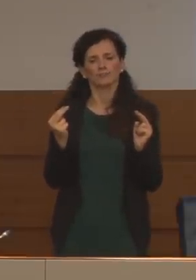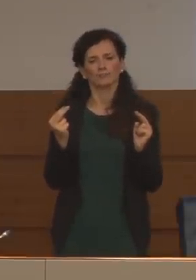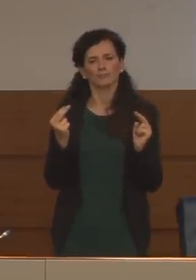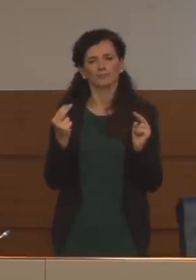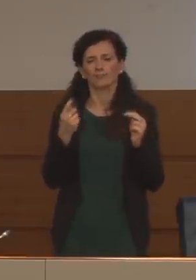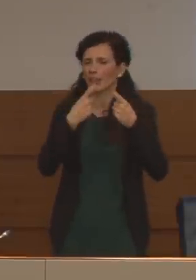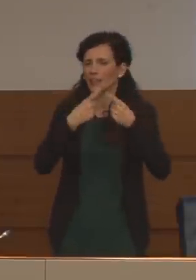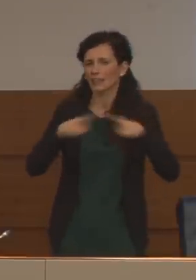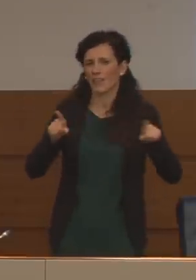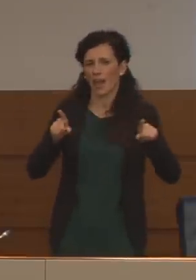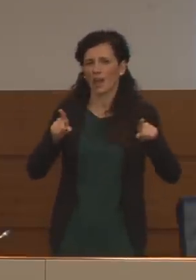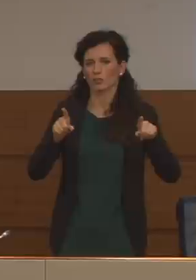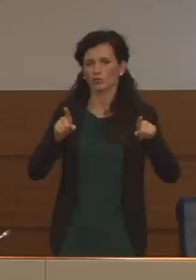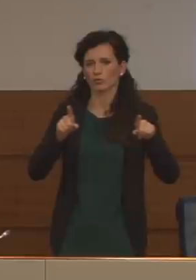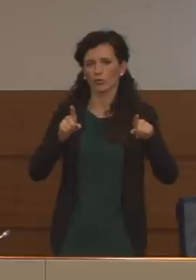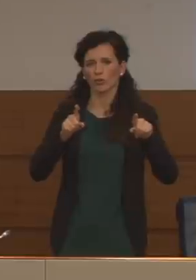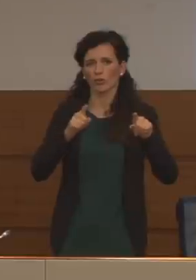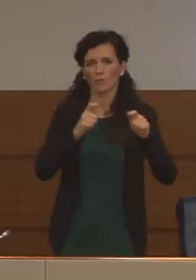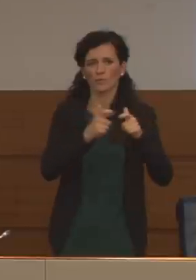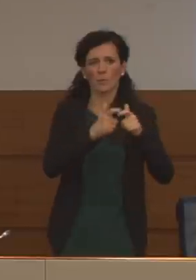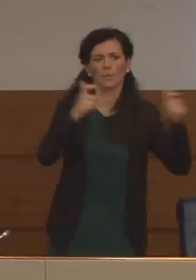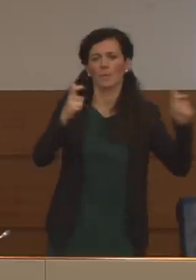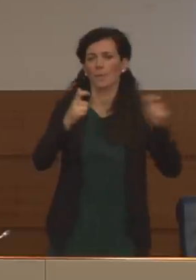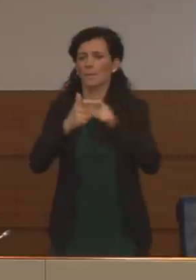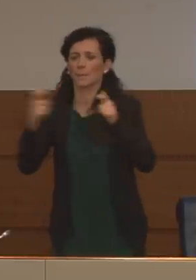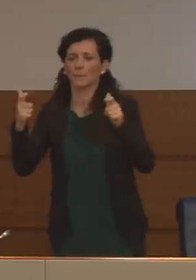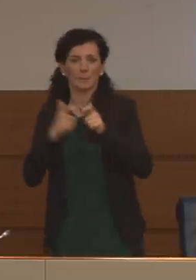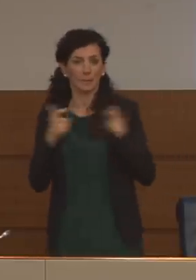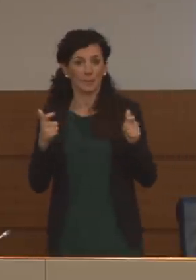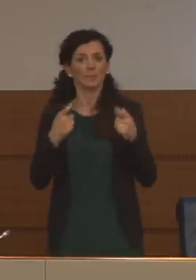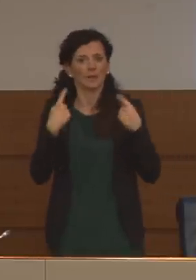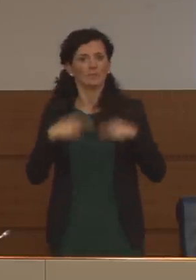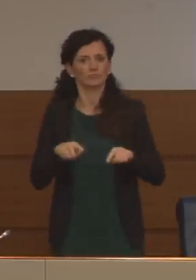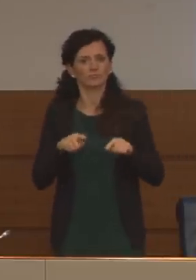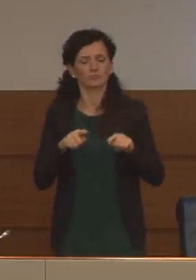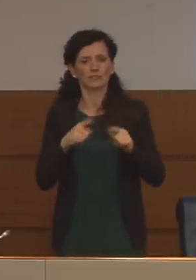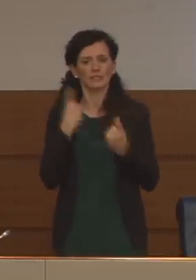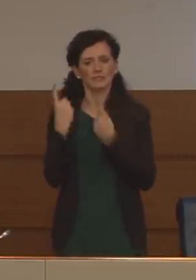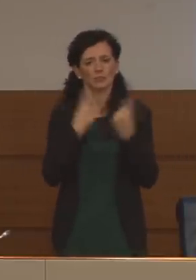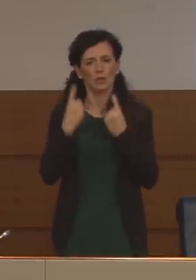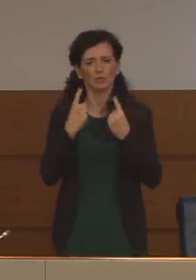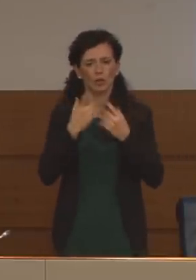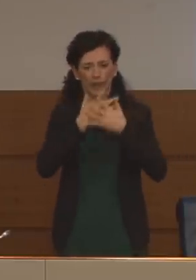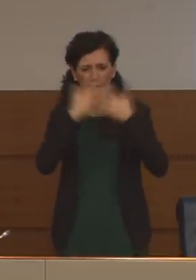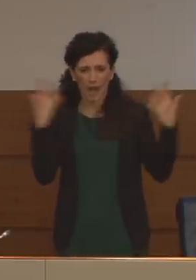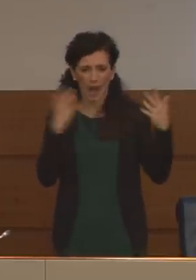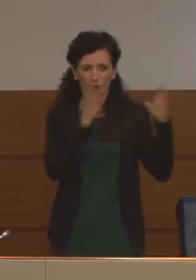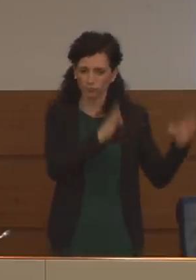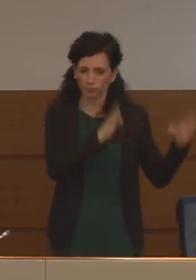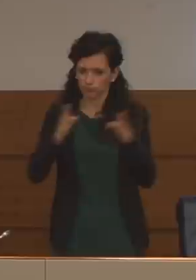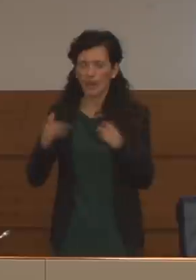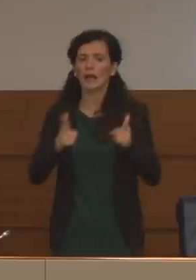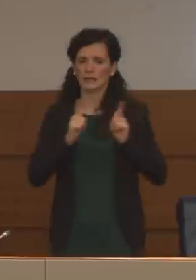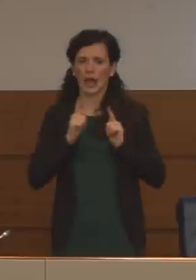intensità e quindi è molto importante avere questo quadro anche diversificato.